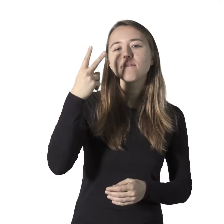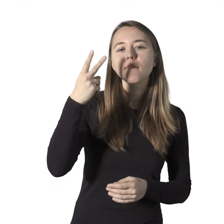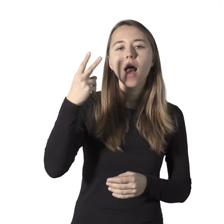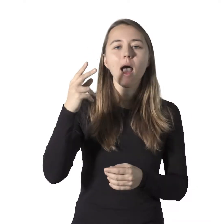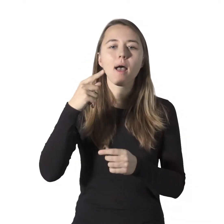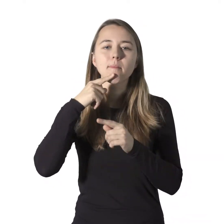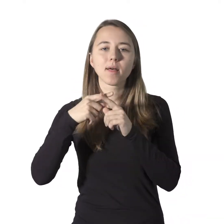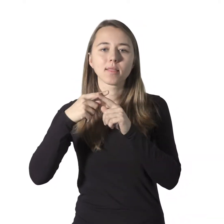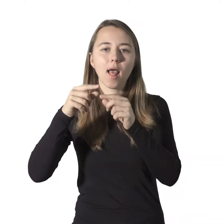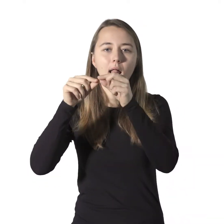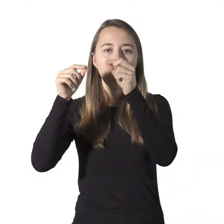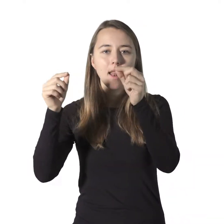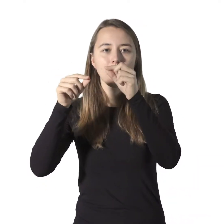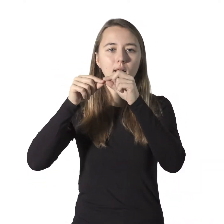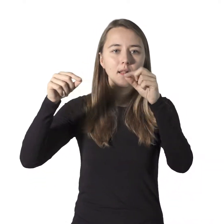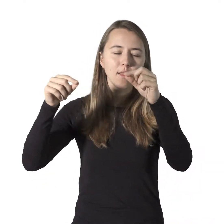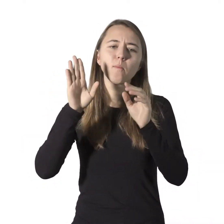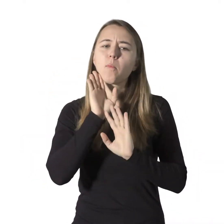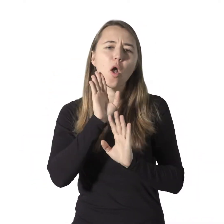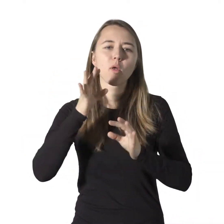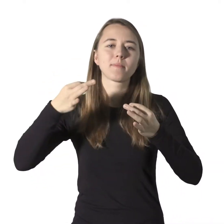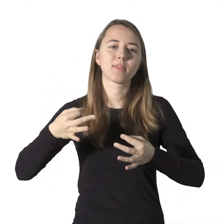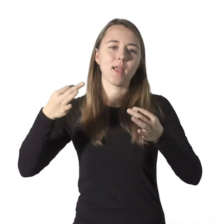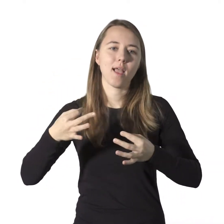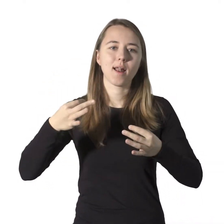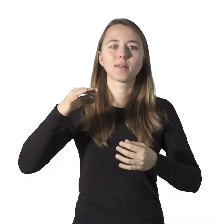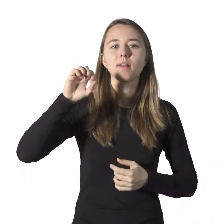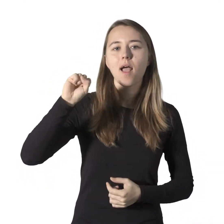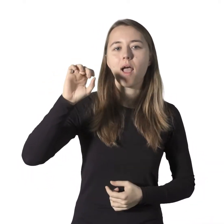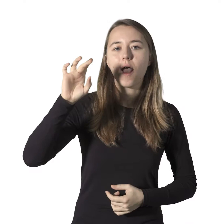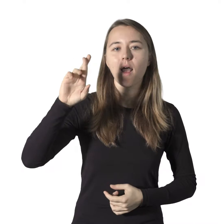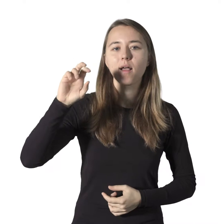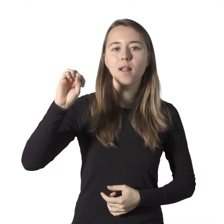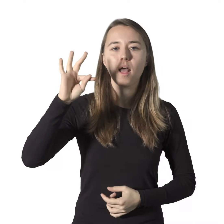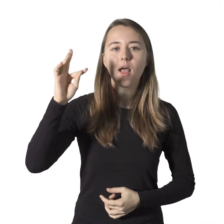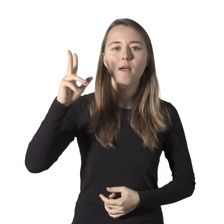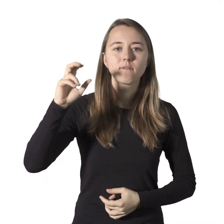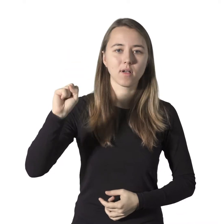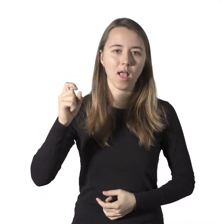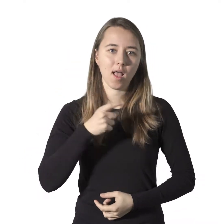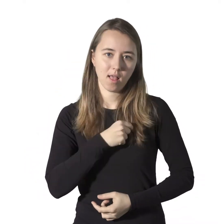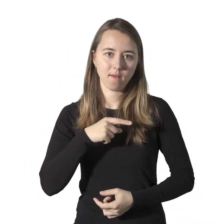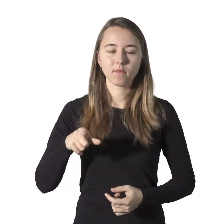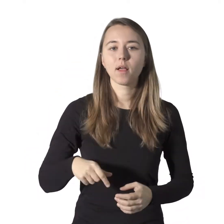Zbudowana jest z dwóch połączonych drucików, działających na zasadzie agrafki.